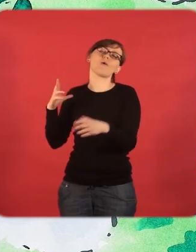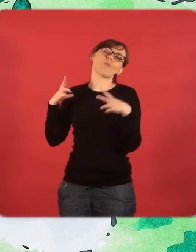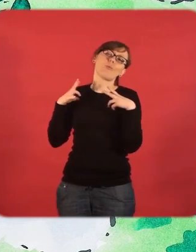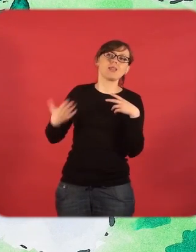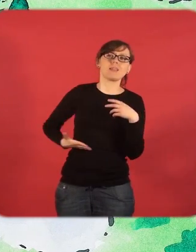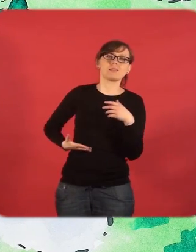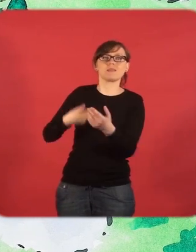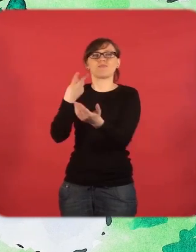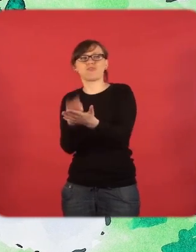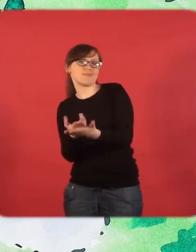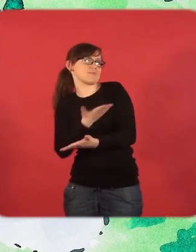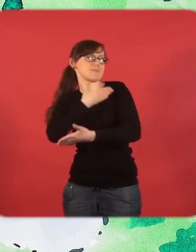Każdy miał coś do zrobienia i nie było człowieka, który nic nie robił.